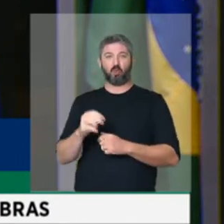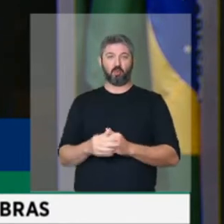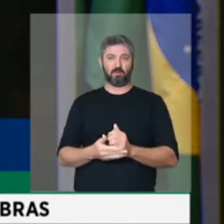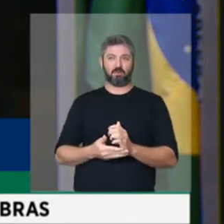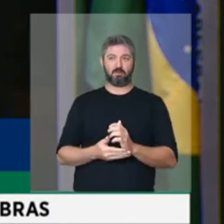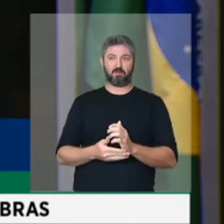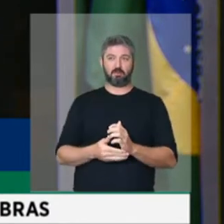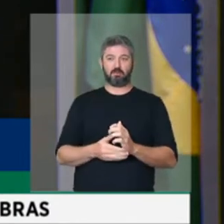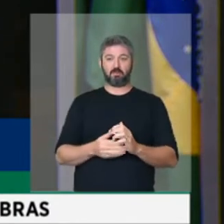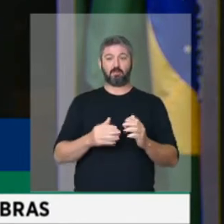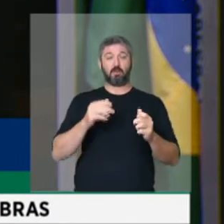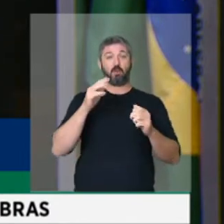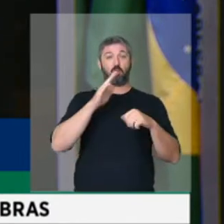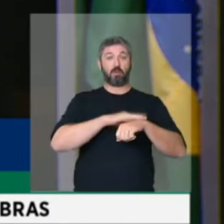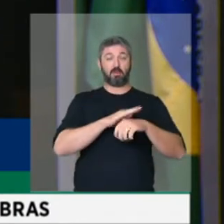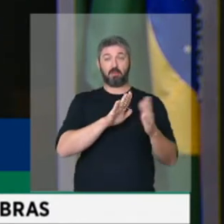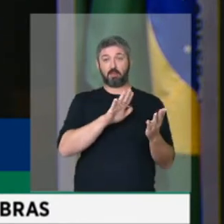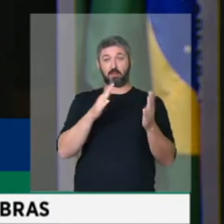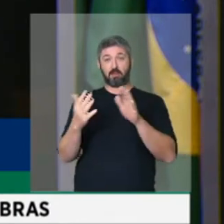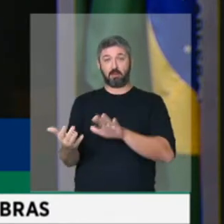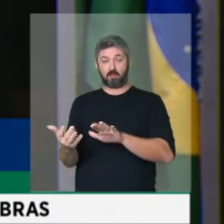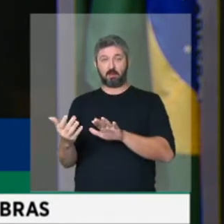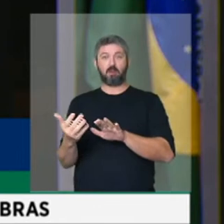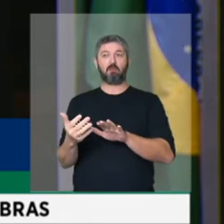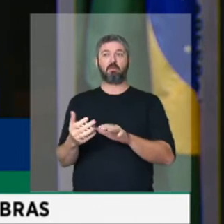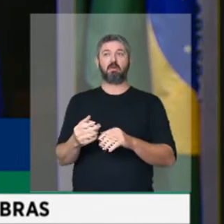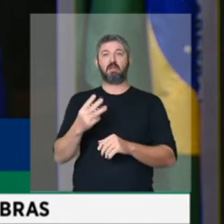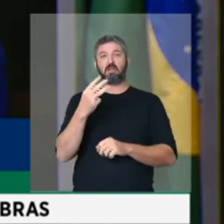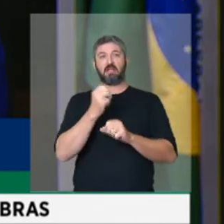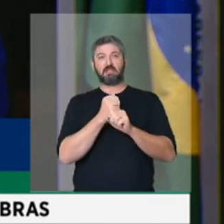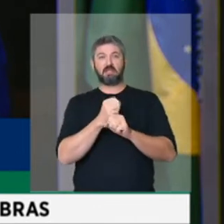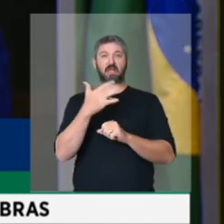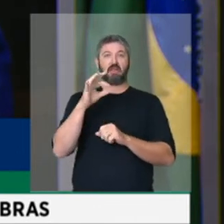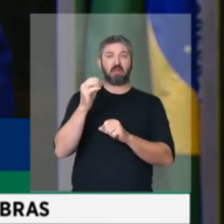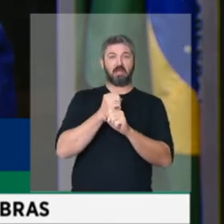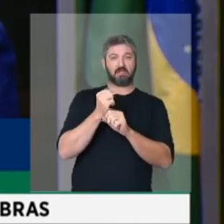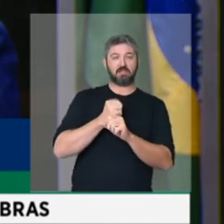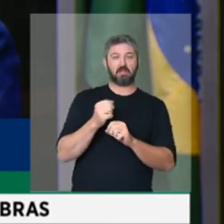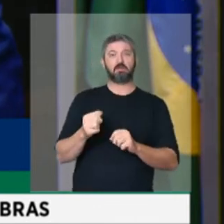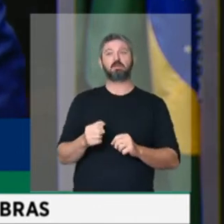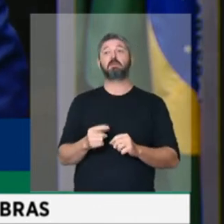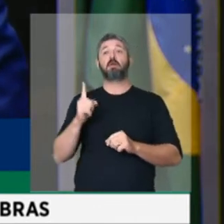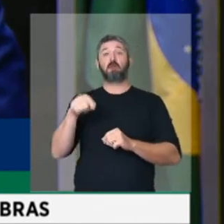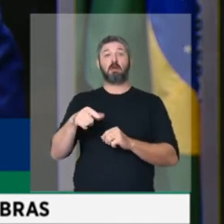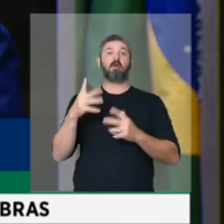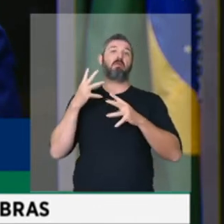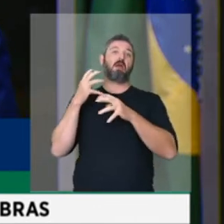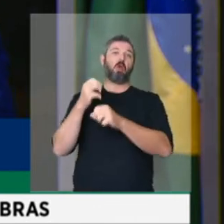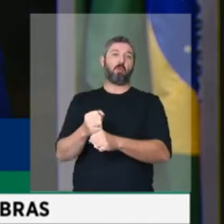ACONTEÇA COM O PATRIMÔNIO COMO A ELETROBRAS, É PRECISO REVITALIZAR A EMPRESA, COM A APROVAÇÃO DESSA MP ELA PODERÁCOMEÇAR A PRATICAR